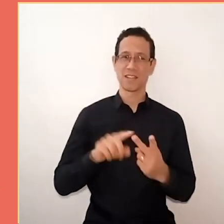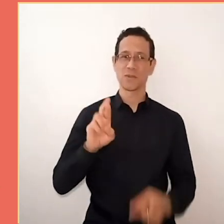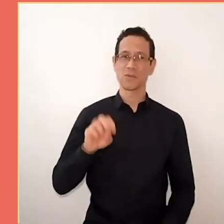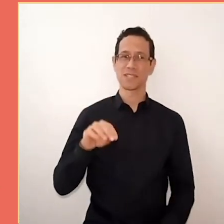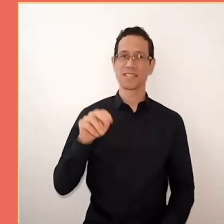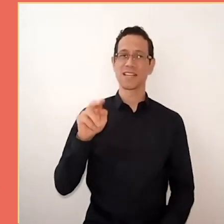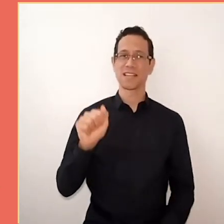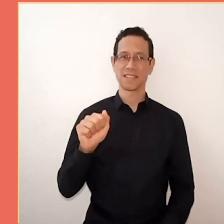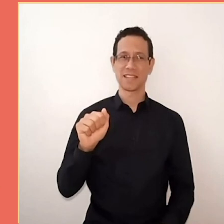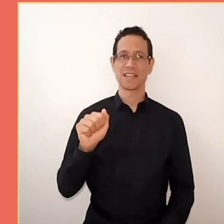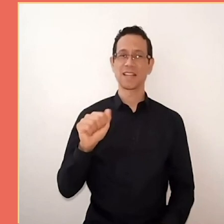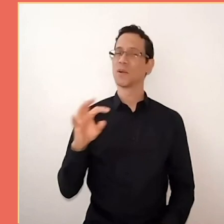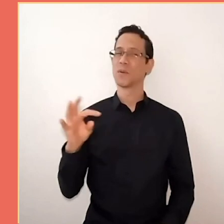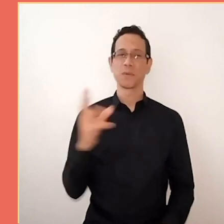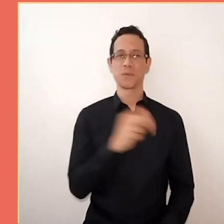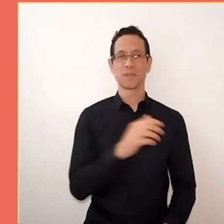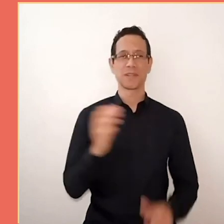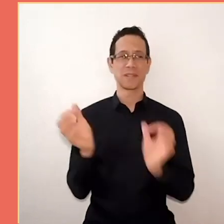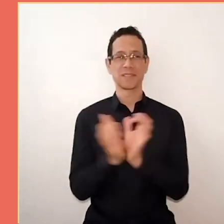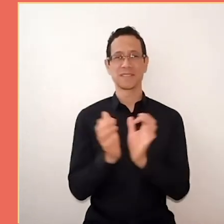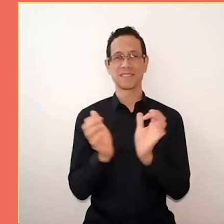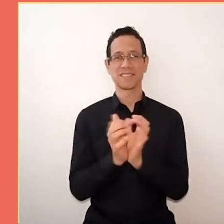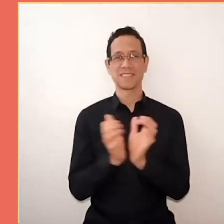e a toda equipe que eu fiquei até com medo de colocar os nomes,